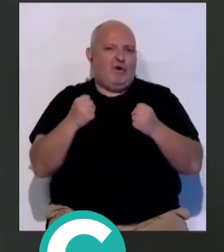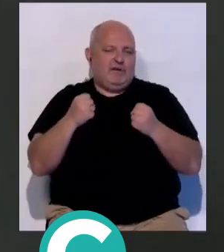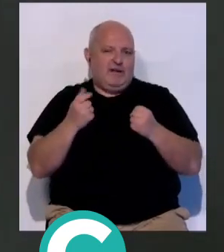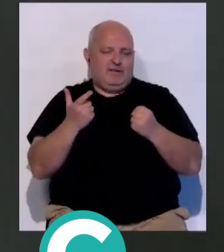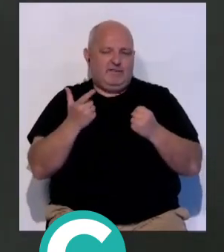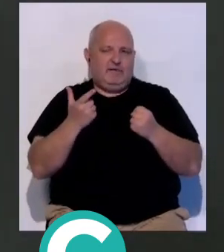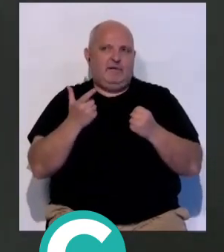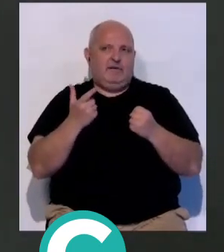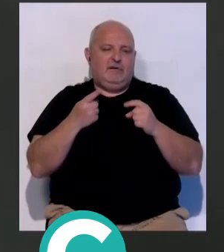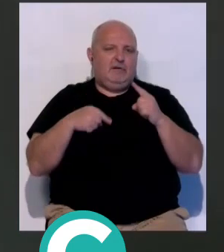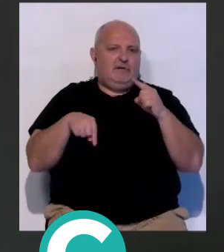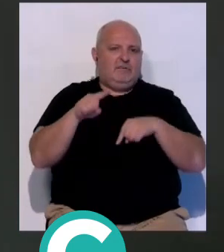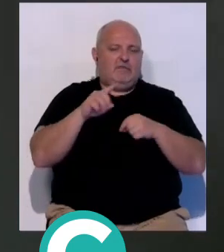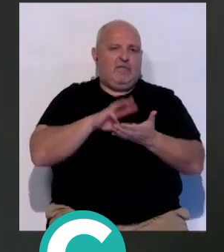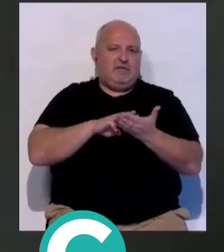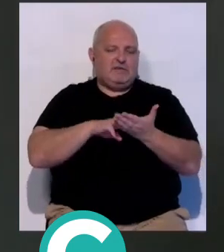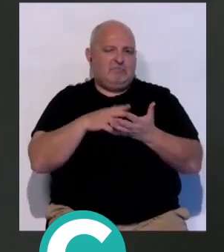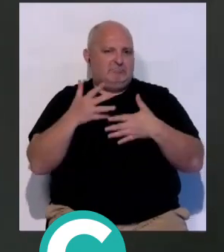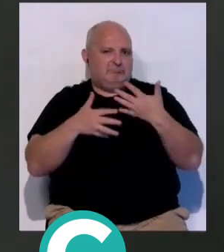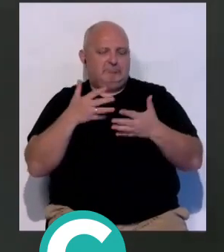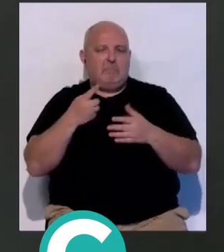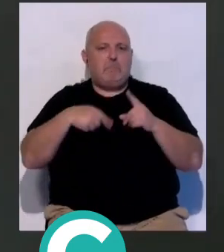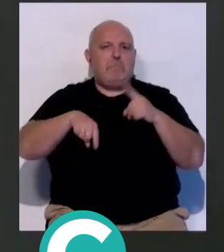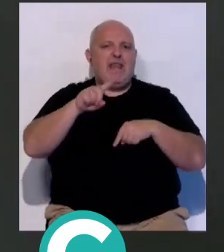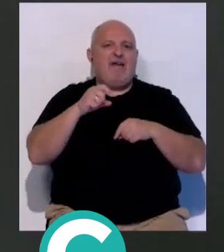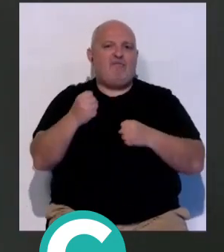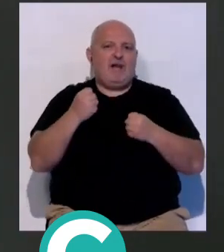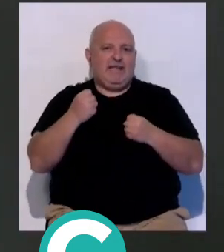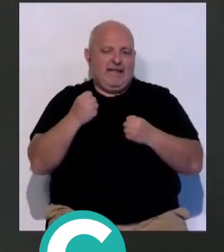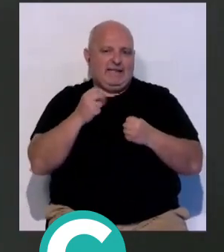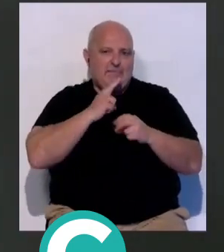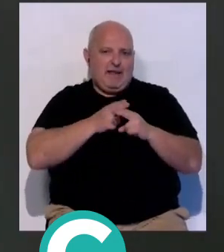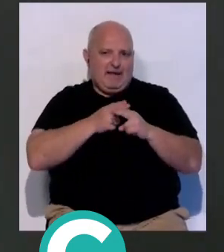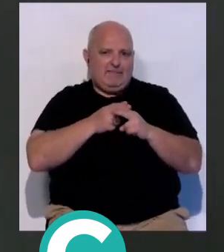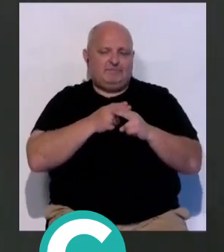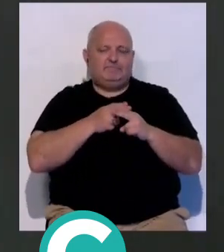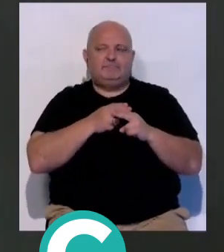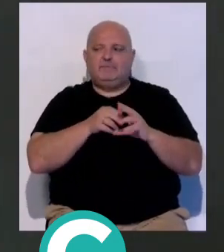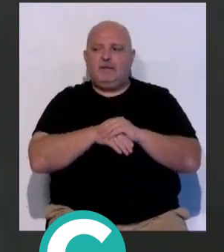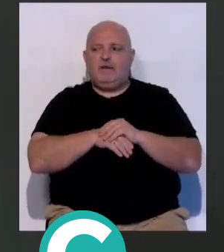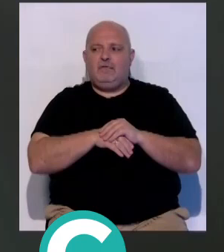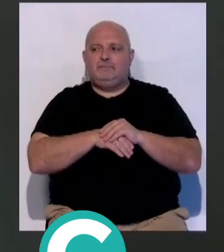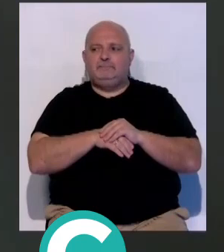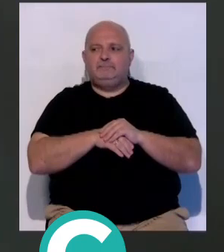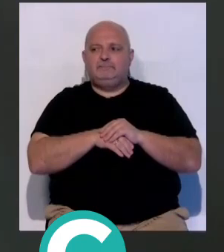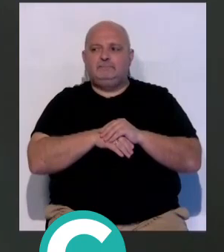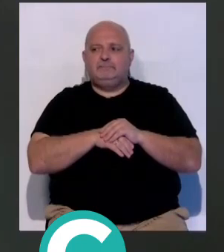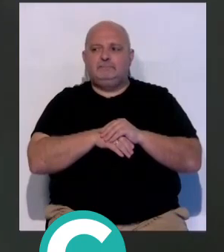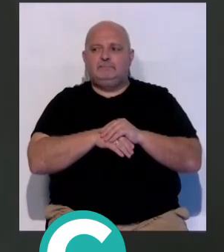meten bien las defensa un partido un partido de pierna fuerte un partido Bravo huevero no le había